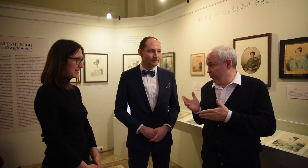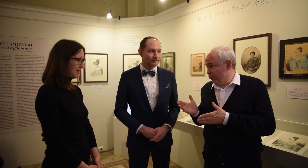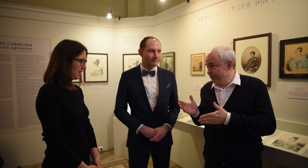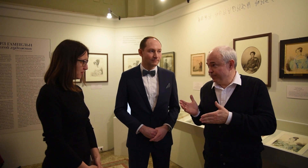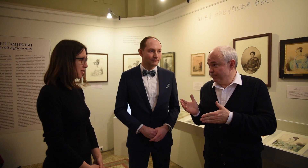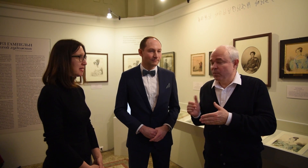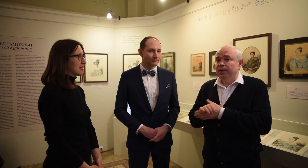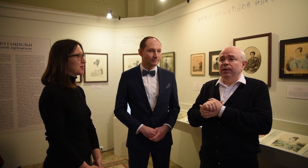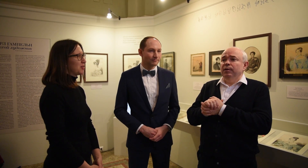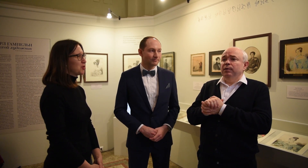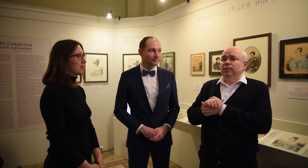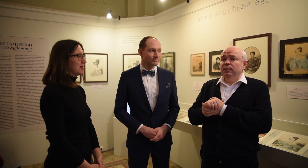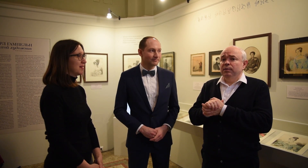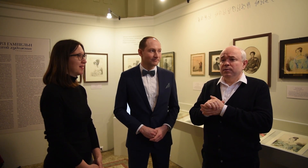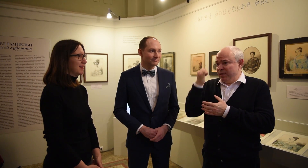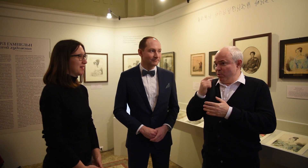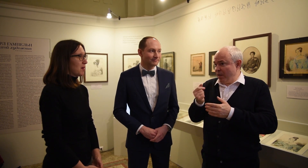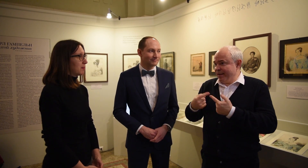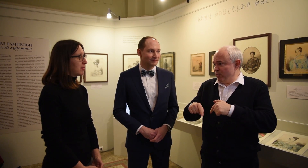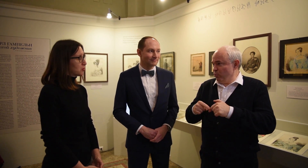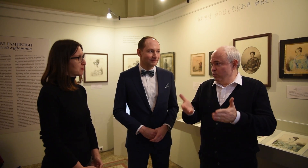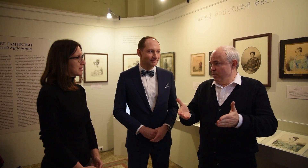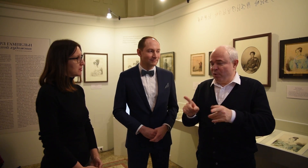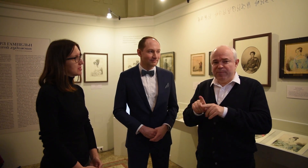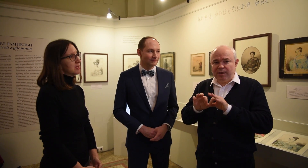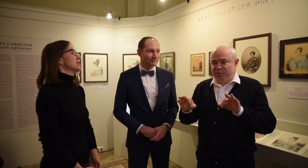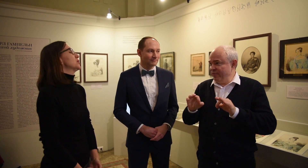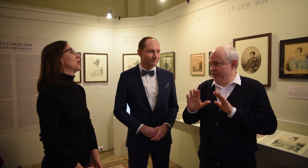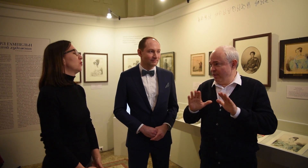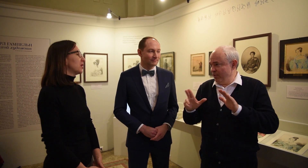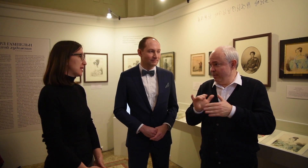Евгений Анатольевич, спасибо Вам за организацию такой прекрасной выставки!